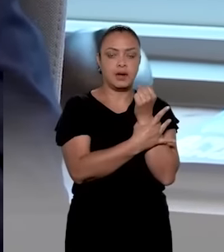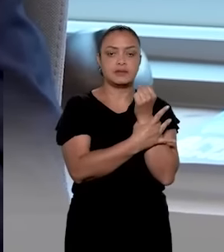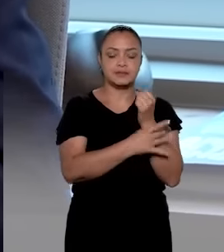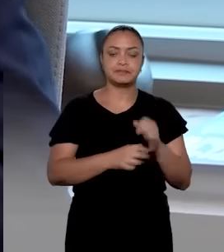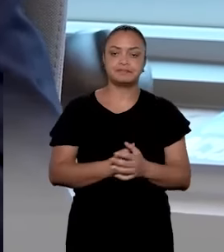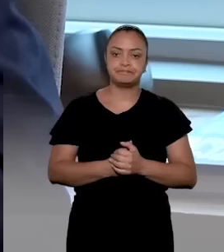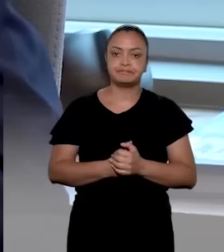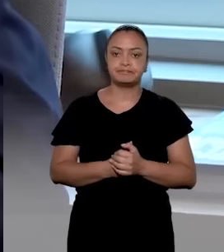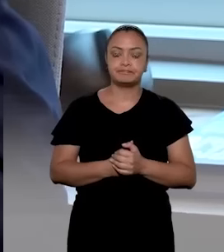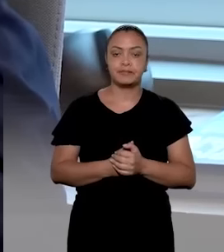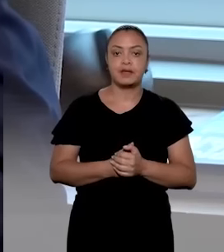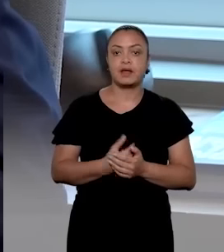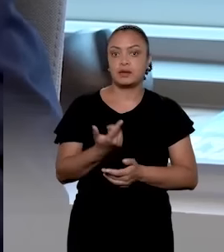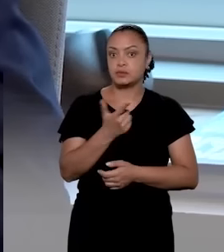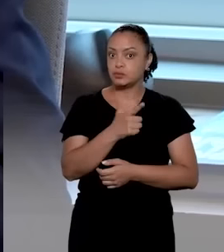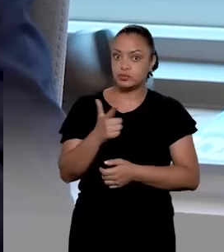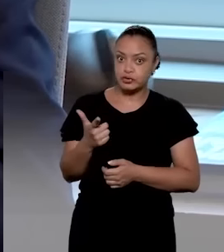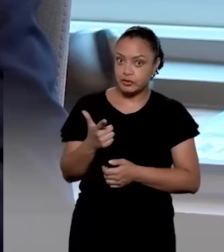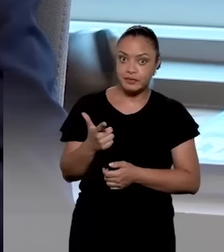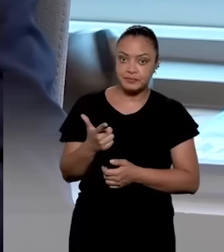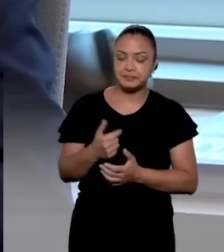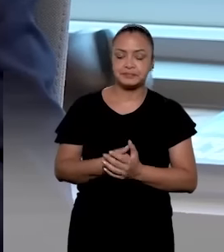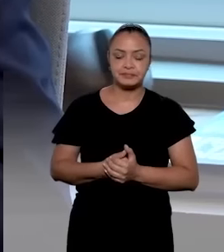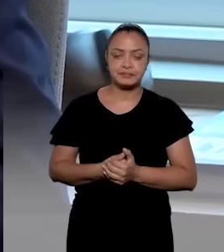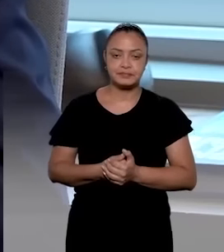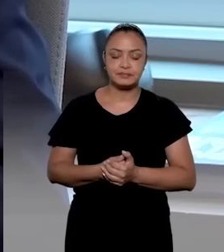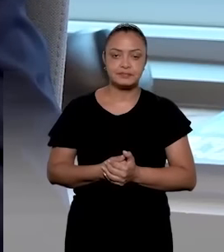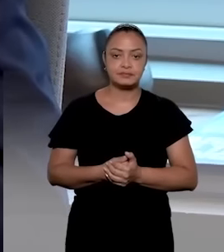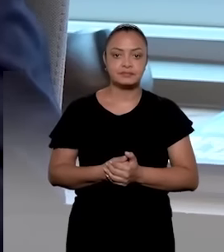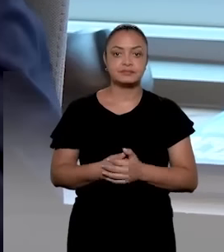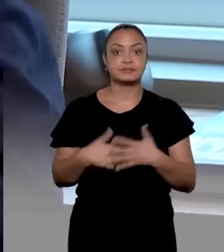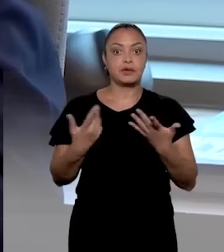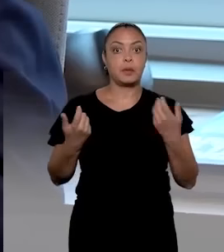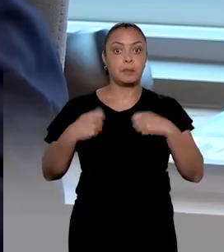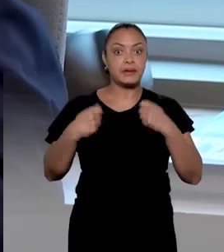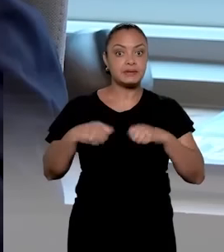país. Não tinha, o estoque de produtividade eram baixos, os alimentos dobraram de preço,